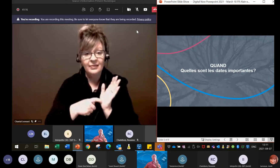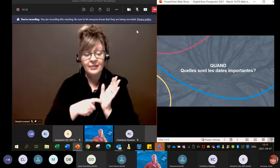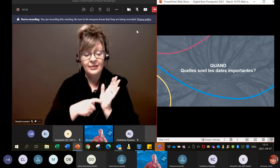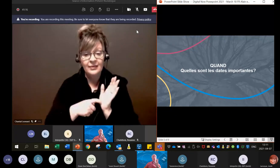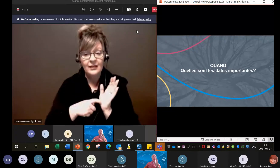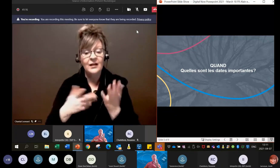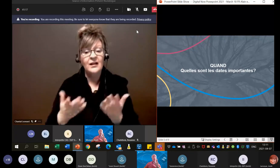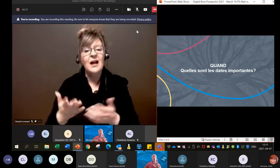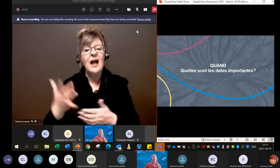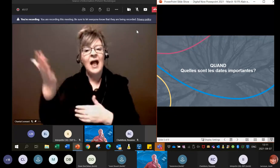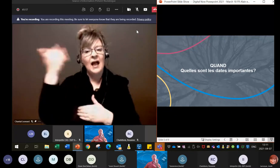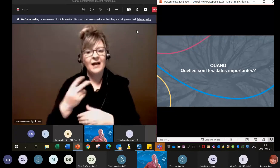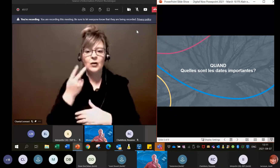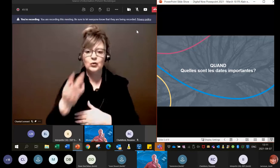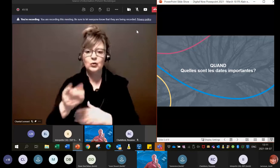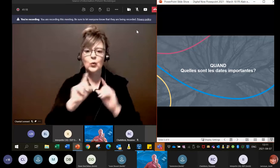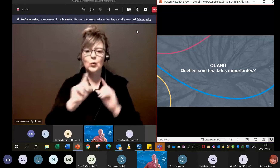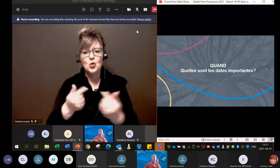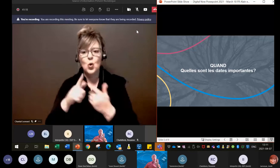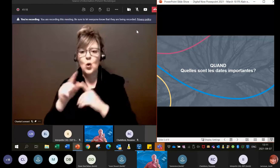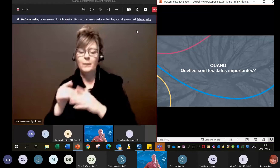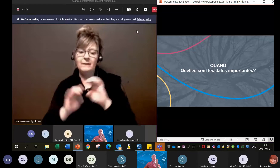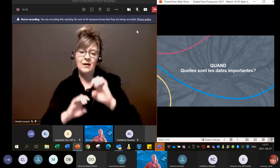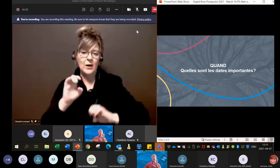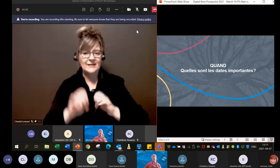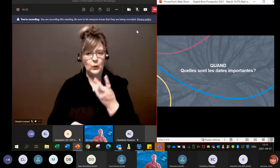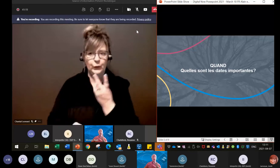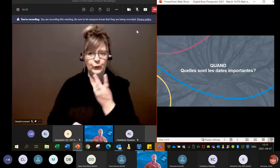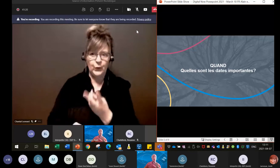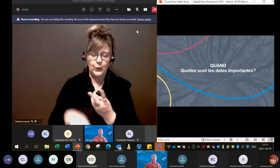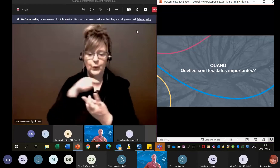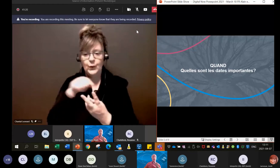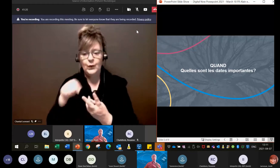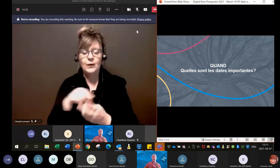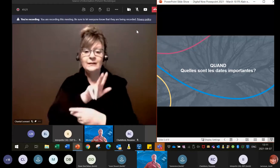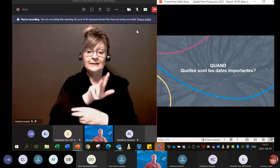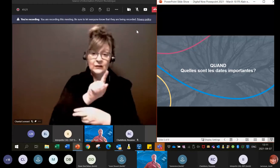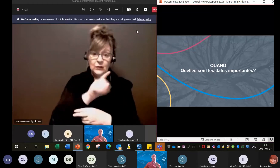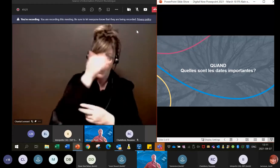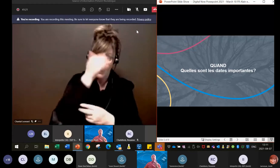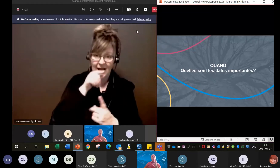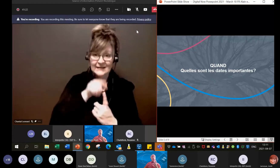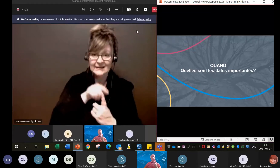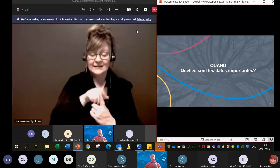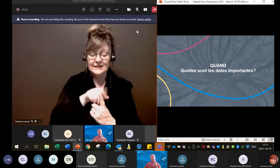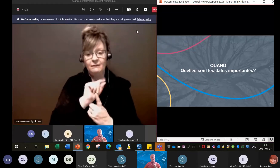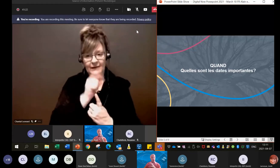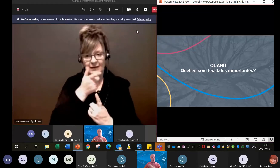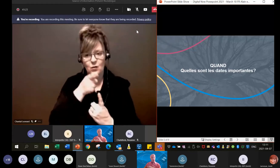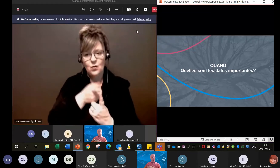deux groupes d’évaluation, il y avait un